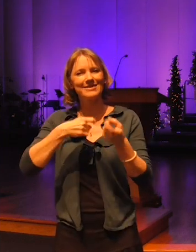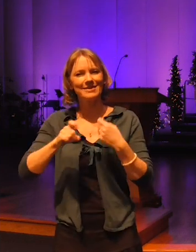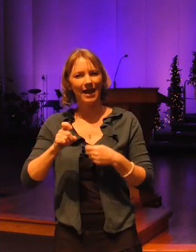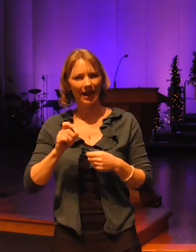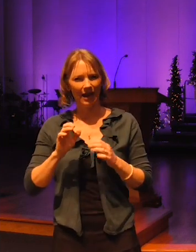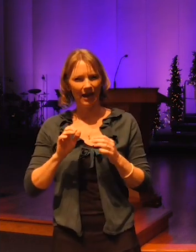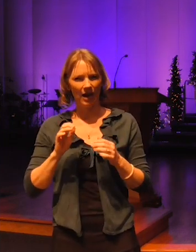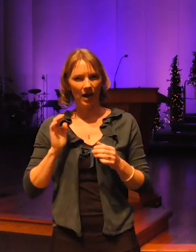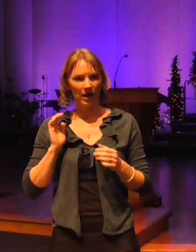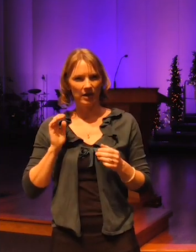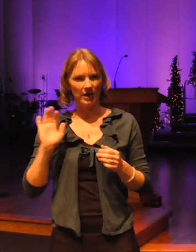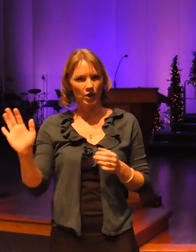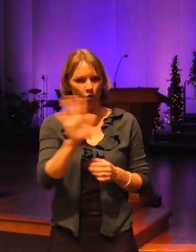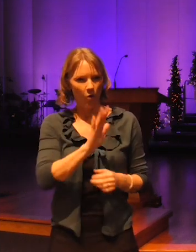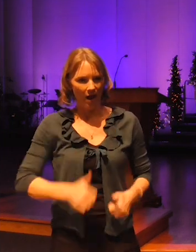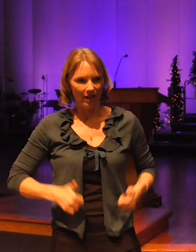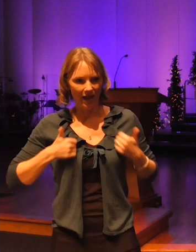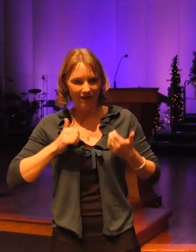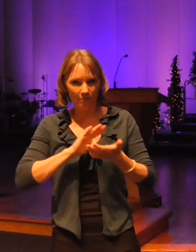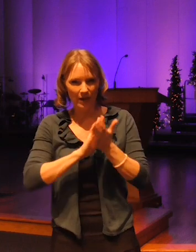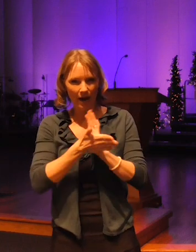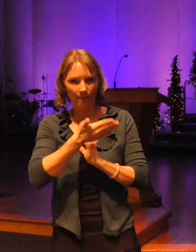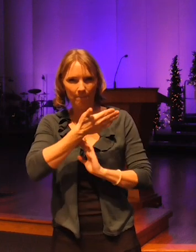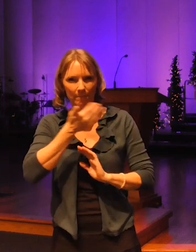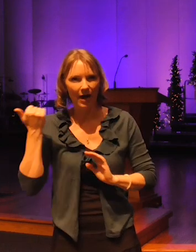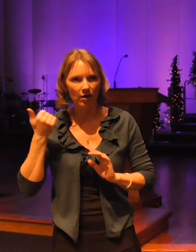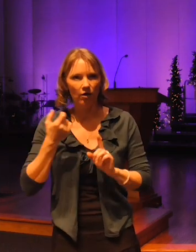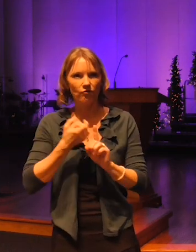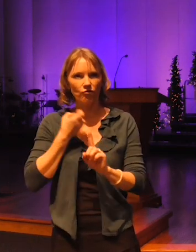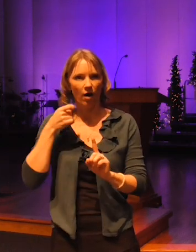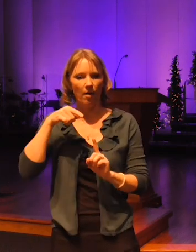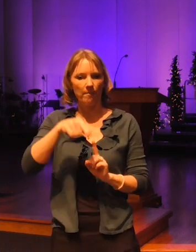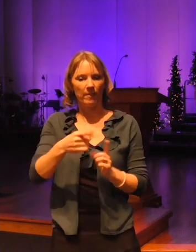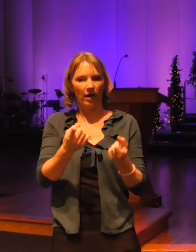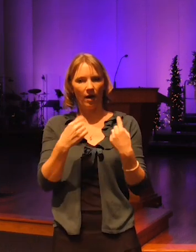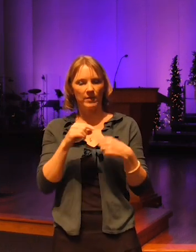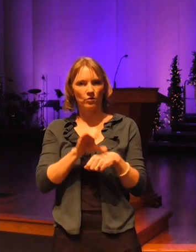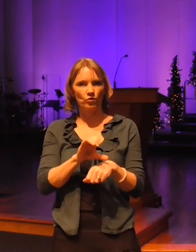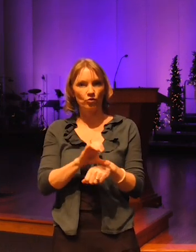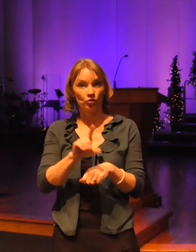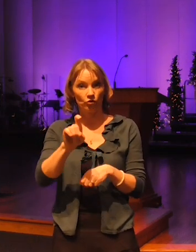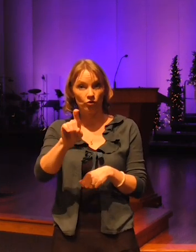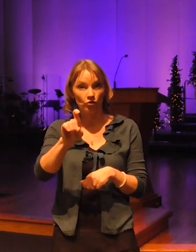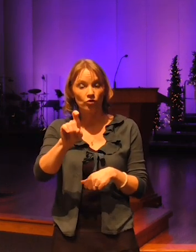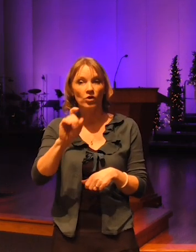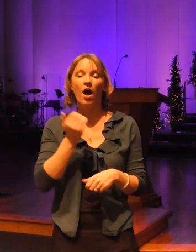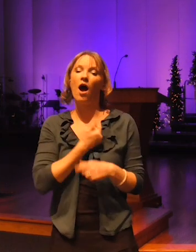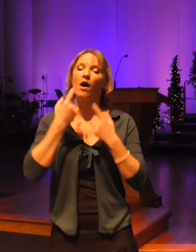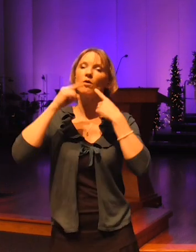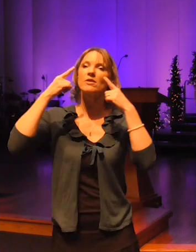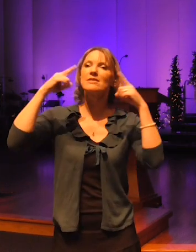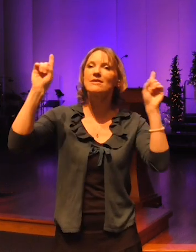parte de Mile High Church mejorar tu vida medimos nuestro éxito por vidas cambiadas y así es